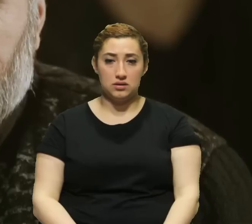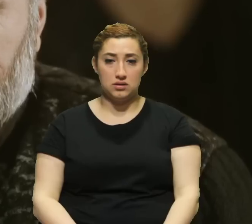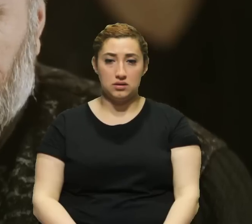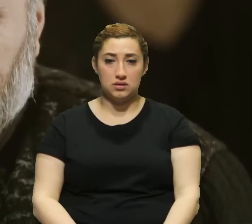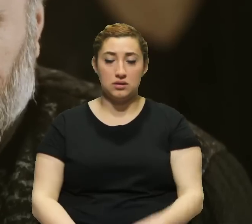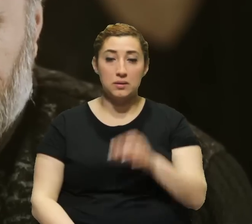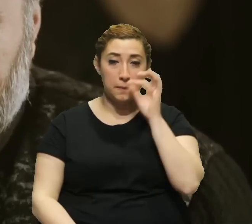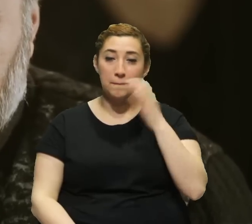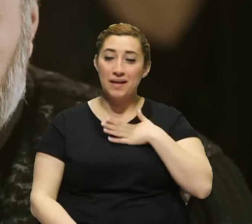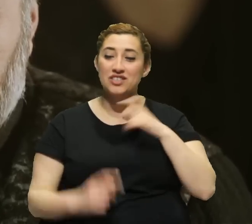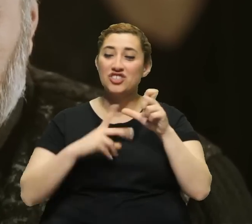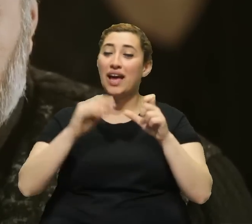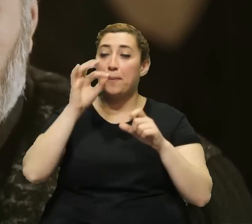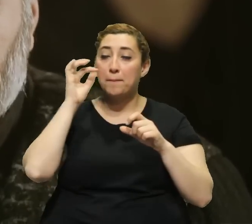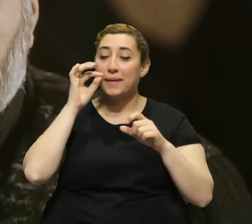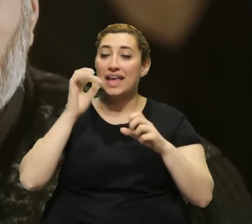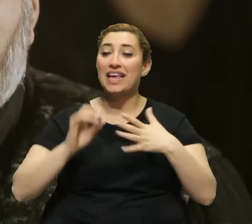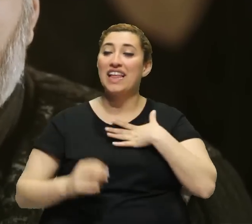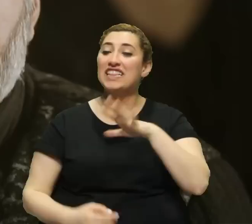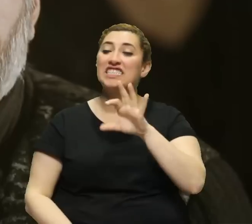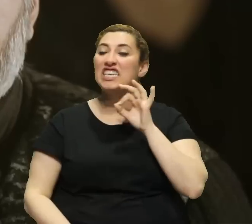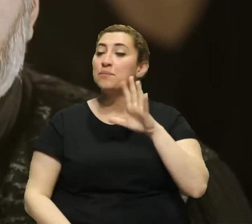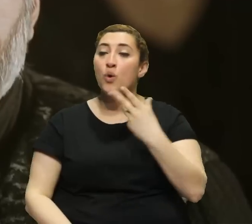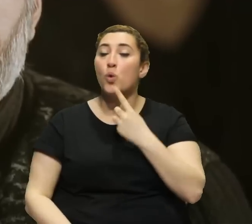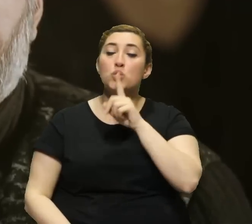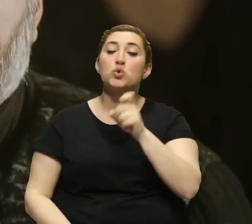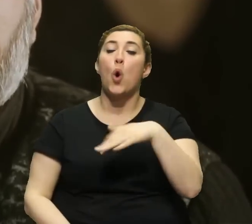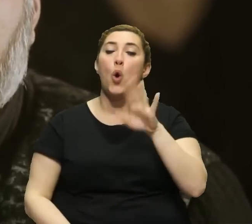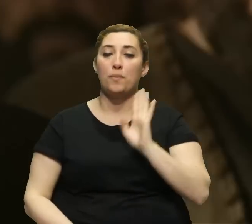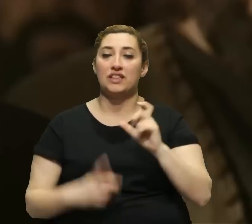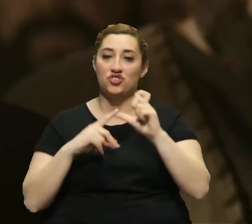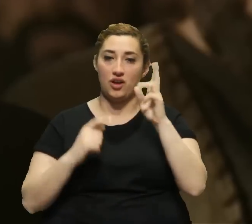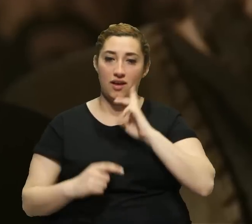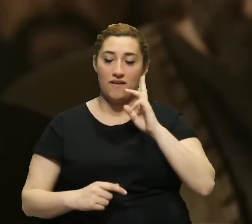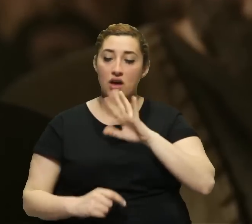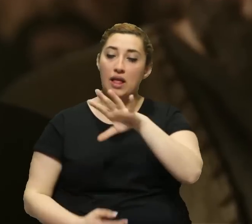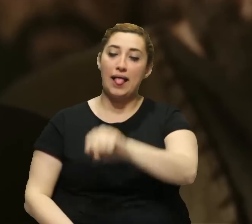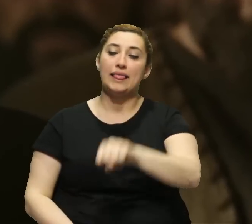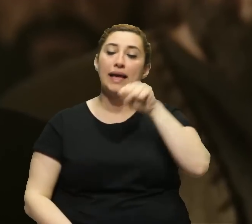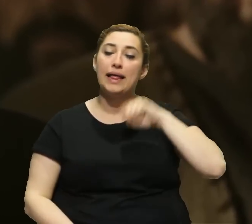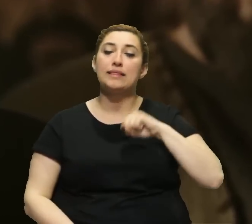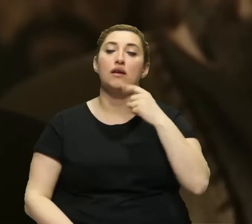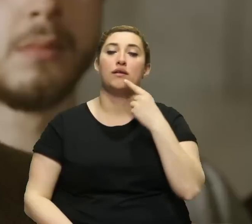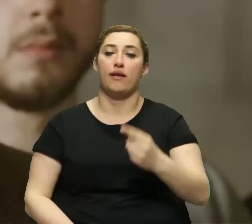Bey’imiz, Şahin Bey’in iradesini sormamıştır Şeyh Efendi... ...alın gelin demiştir.